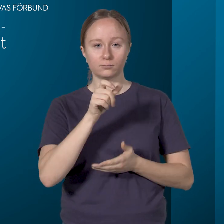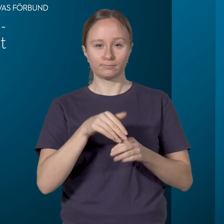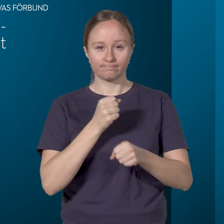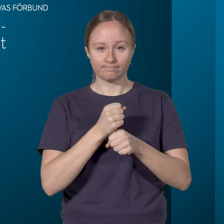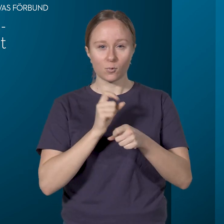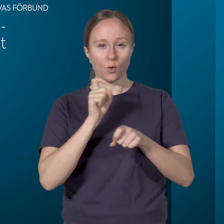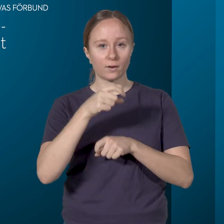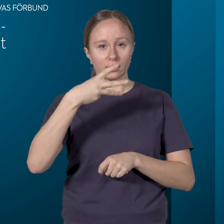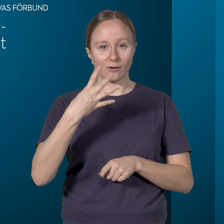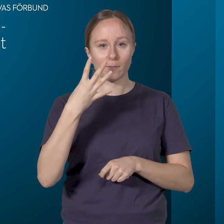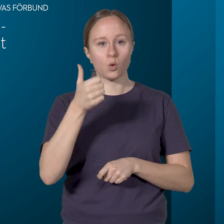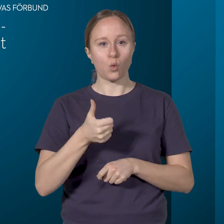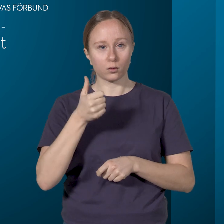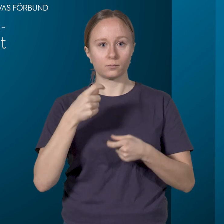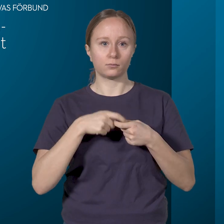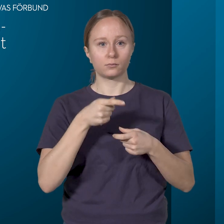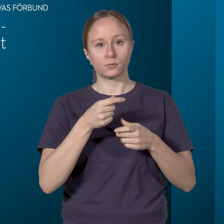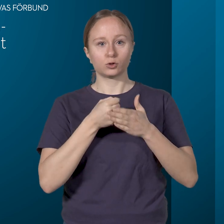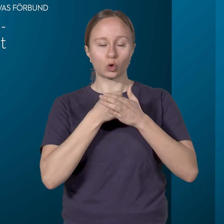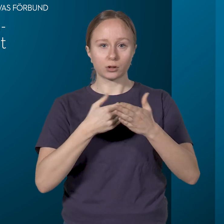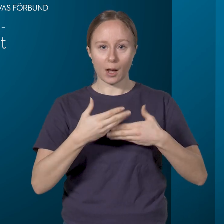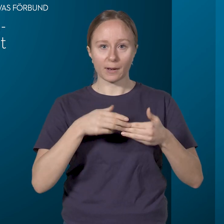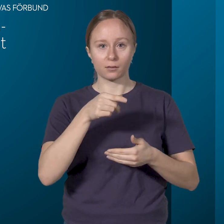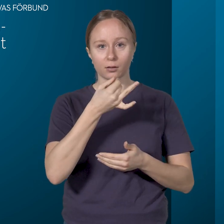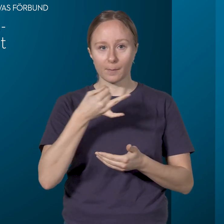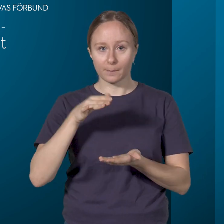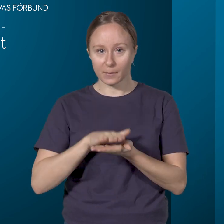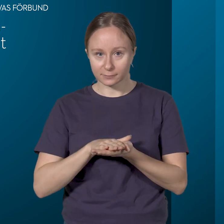som arbetade över 35 år som socialarbetare i Tammerfors, -